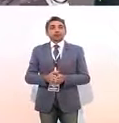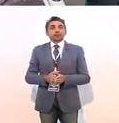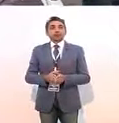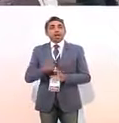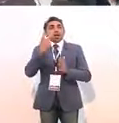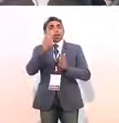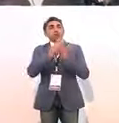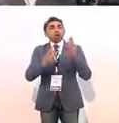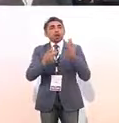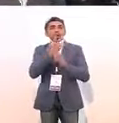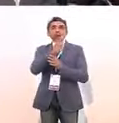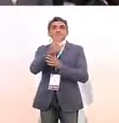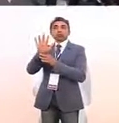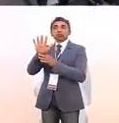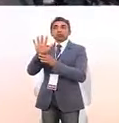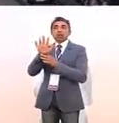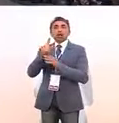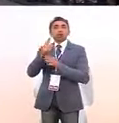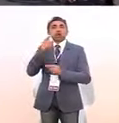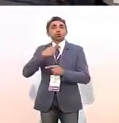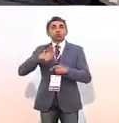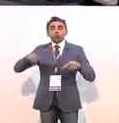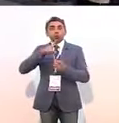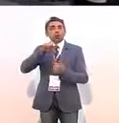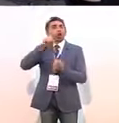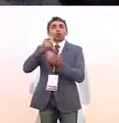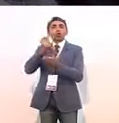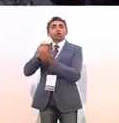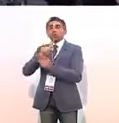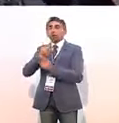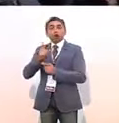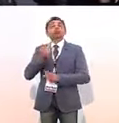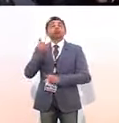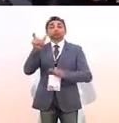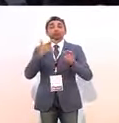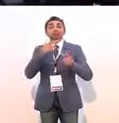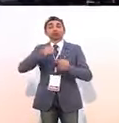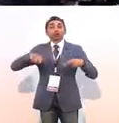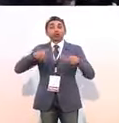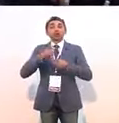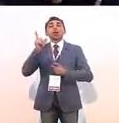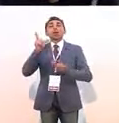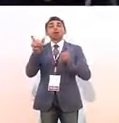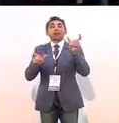a dimostrare che non siamo tutti dei consumatori, ma siamo dei cittadini. È la storia di questa